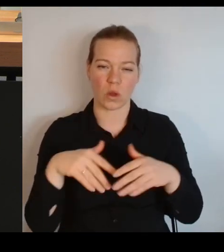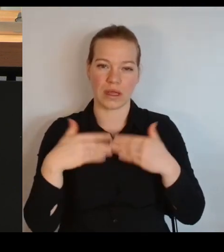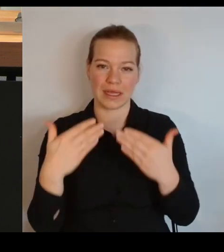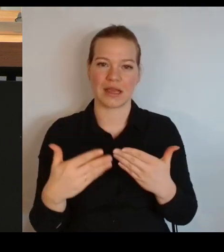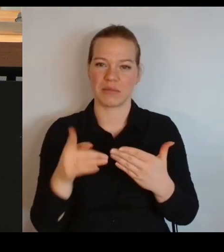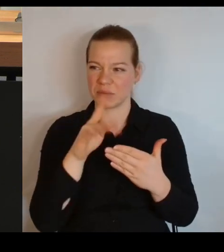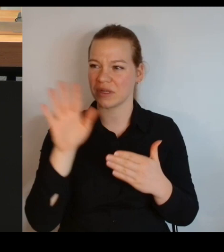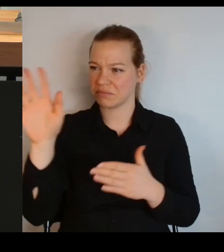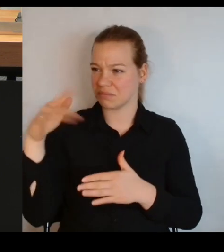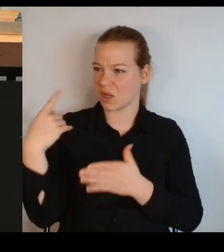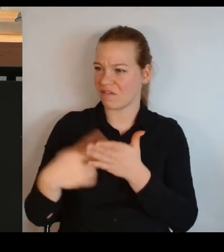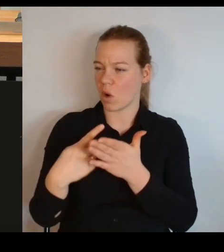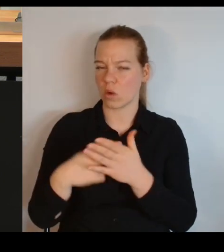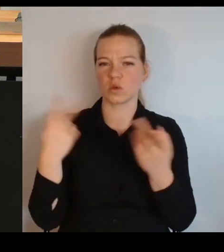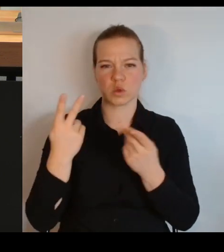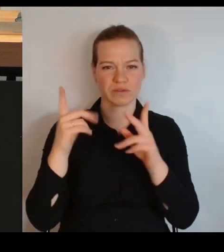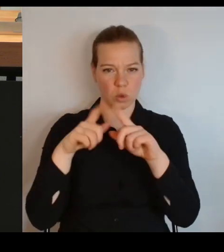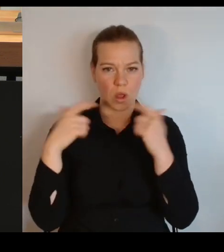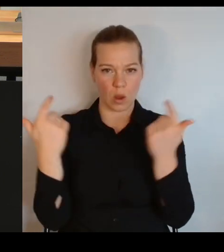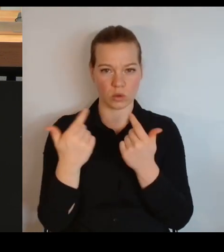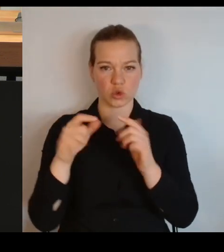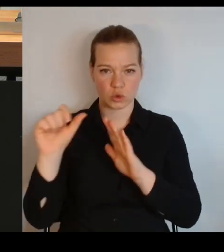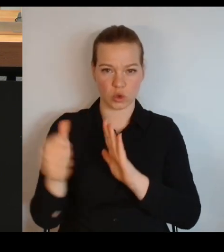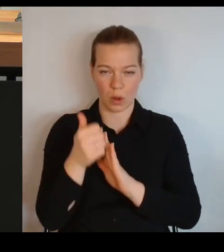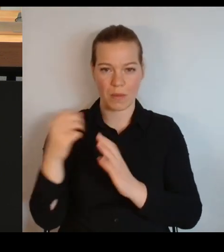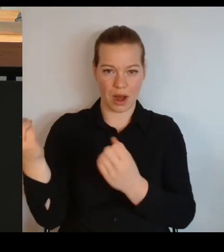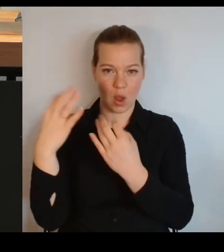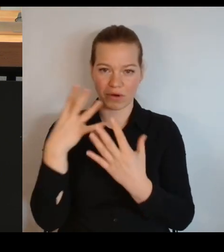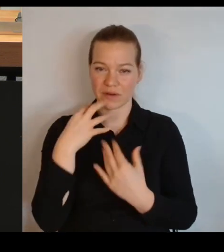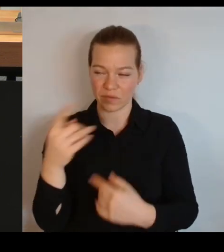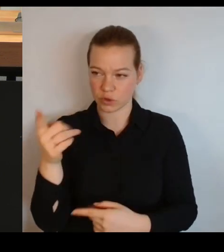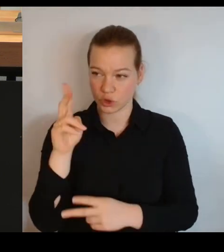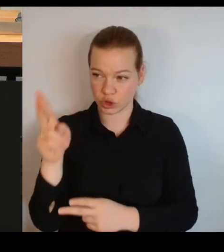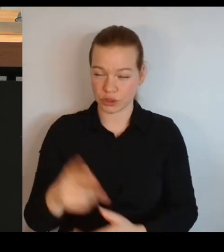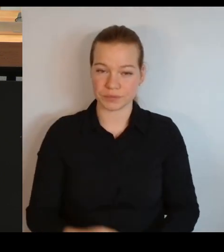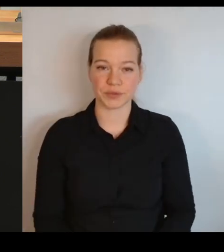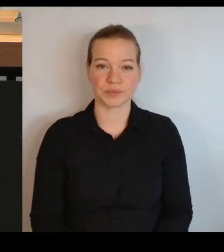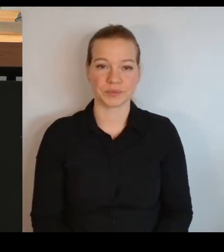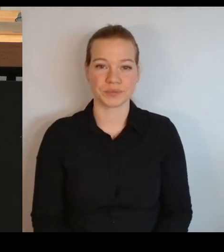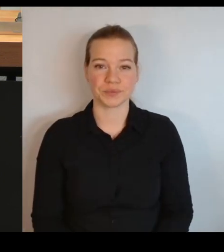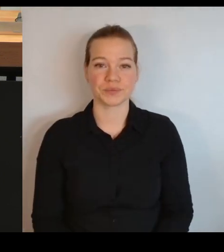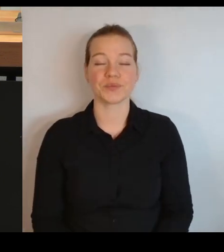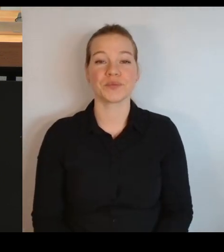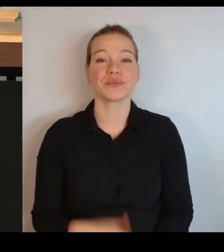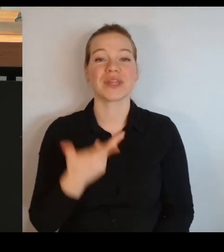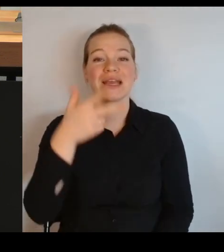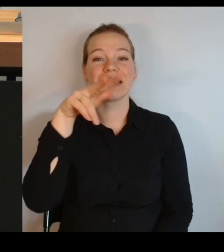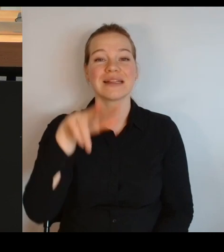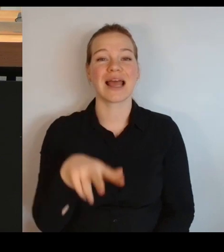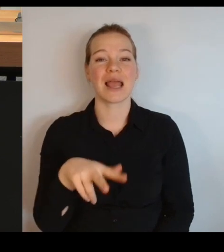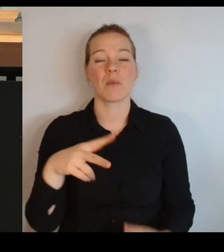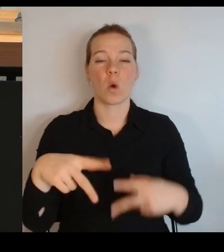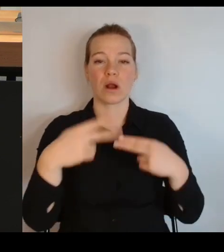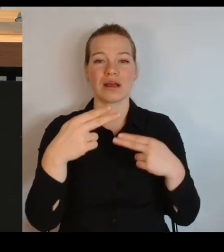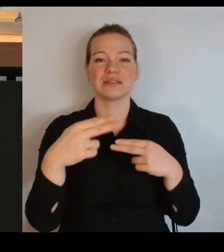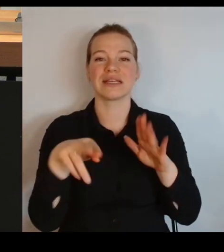Und die drei Monats Regelung, dass es dann Abschlagszahlungen geben muss, die ist auch okay. Jetzt kommt es aber